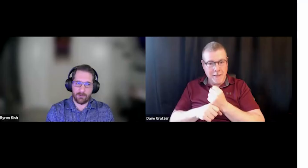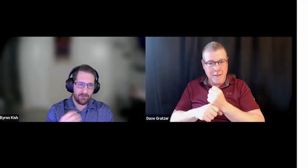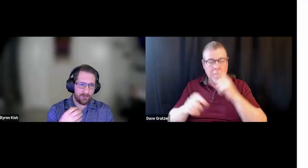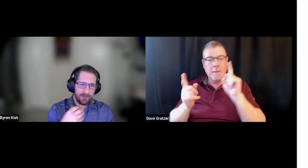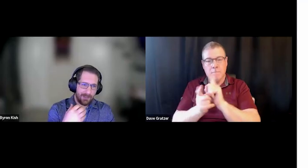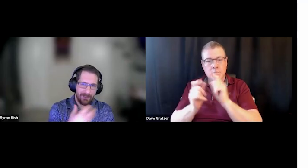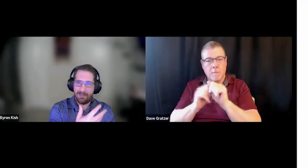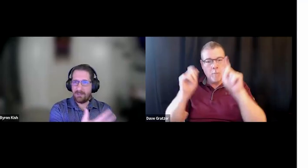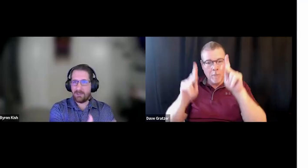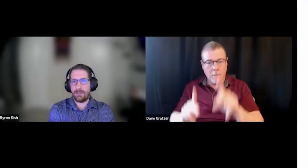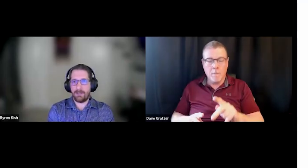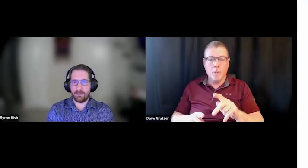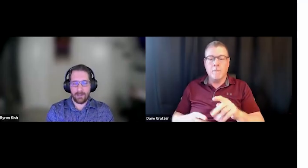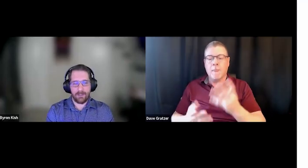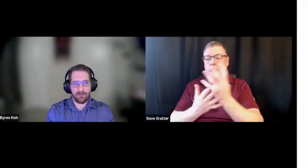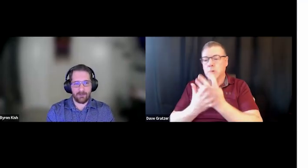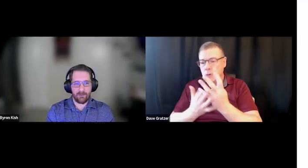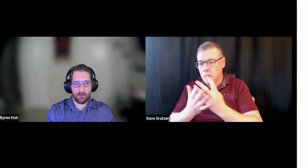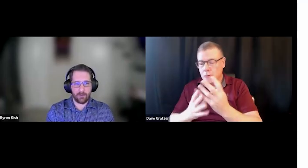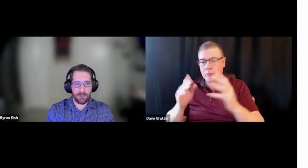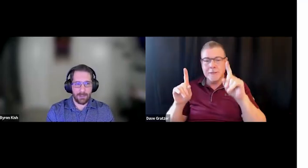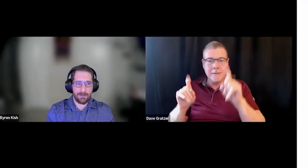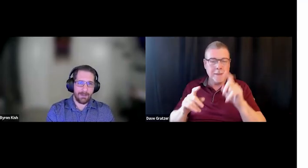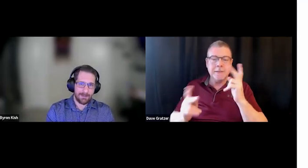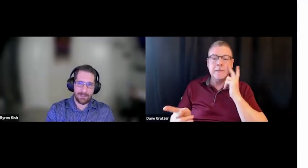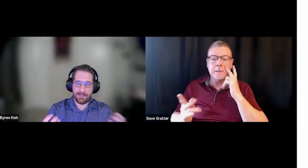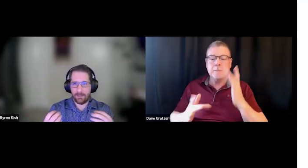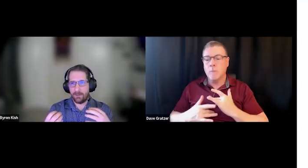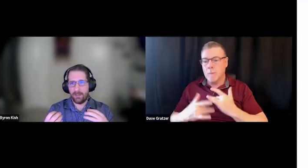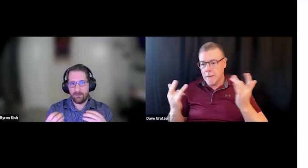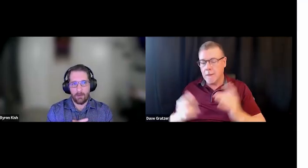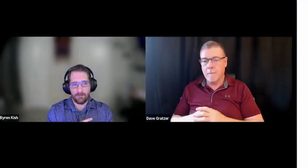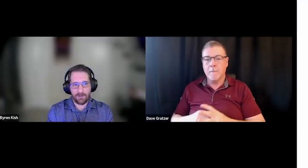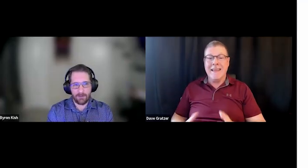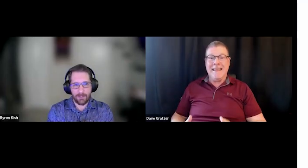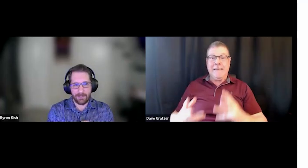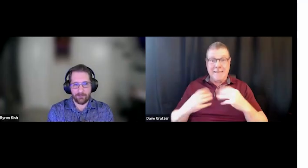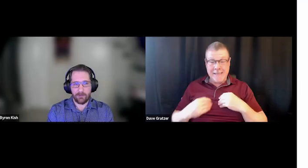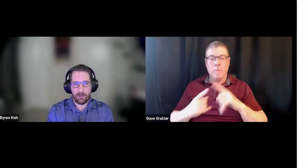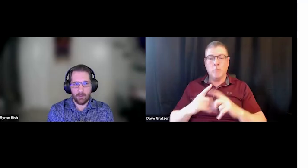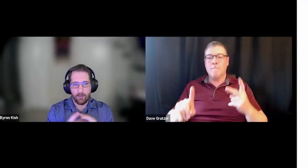ya sea admisión y evaluación de su caso y ver qué sucede, asumir su caso para ayudarlos a presentar una solicitud,